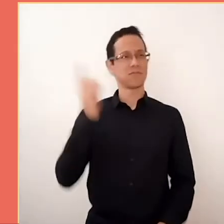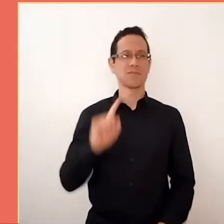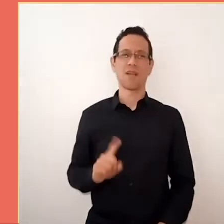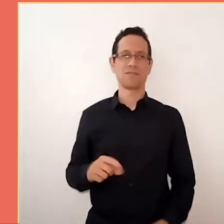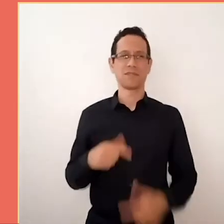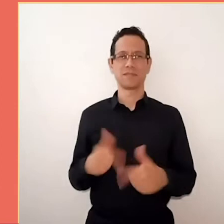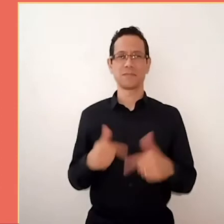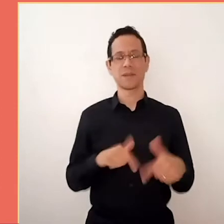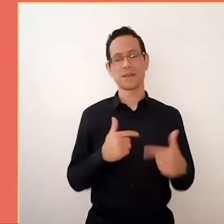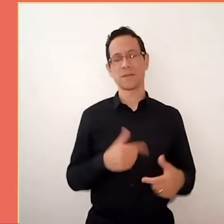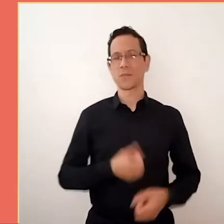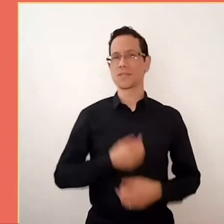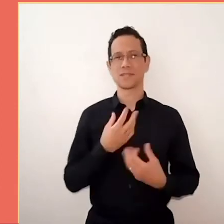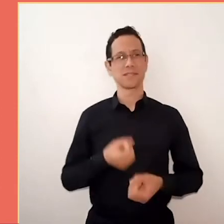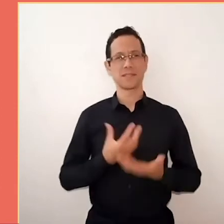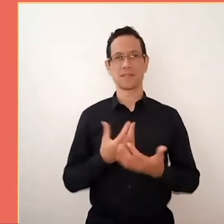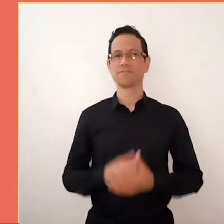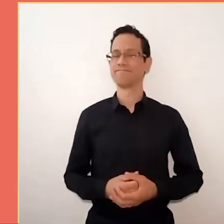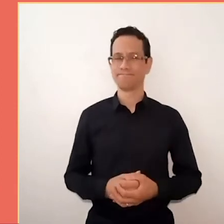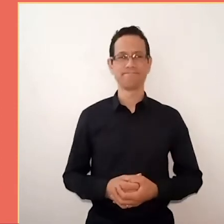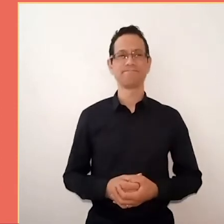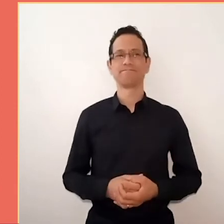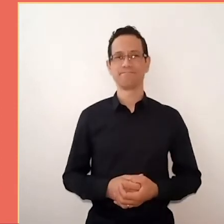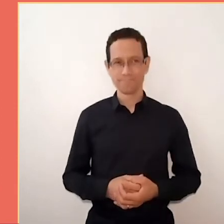Poesia não pode ser submetida,